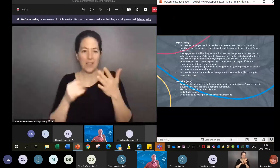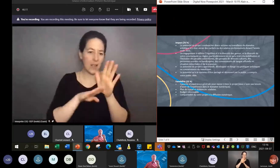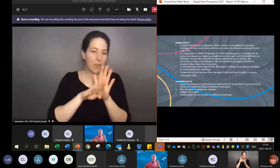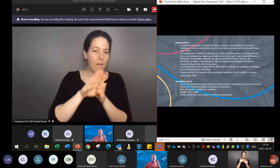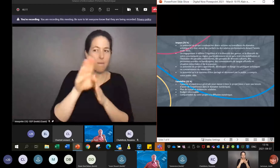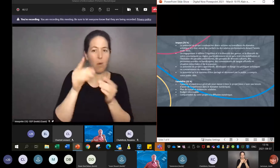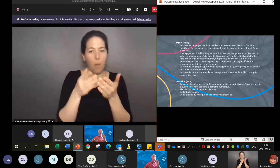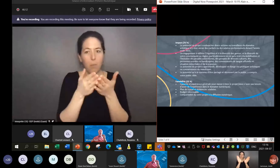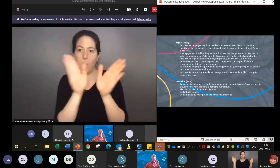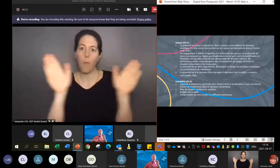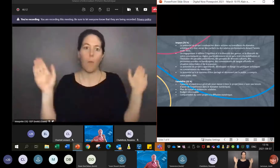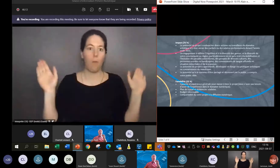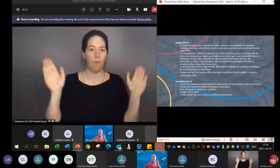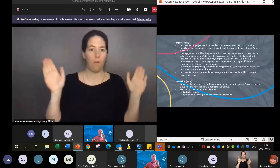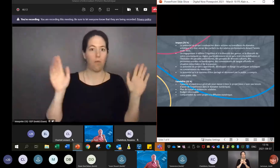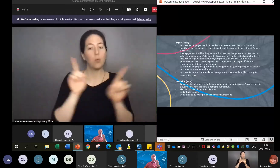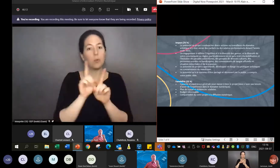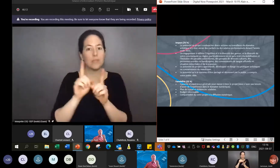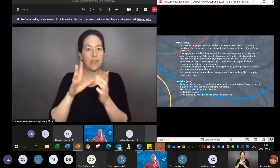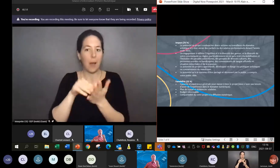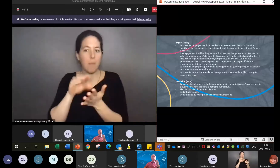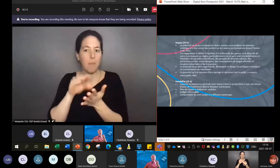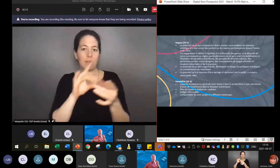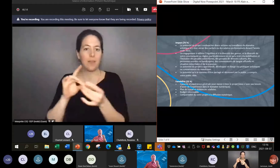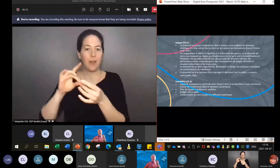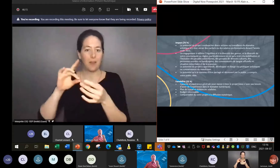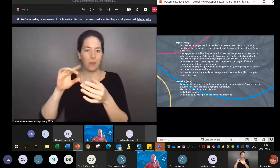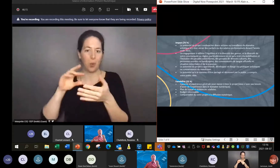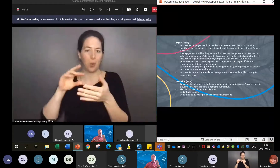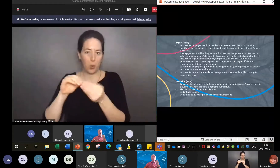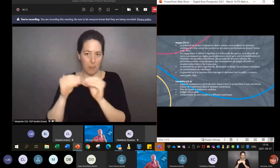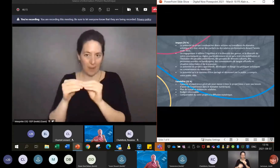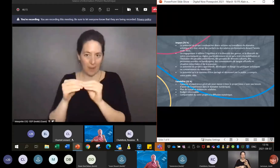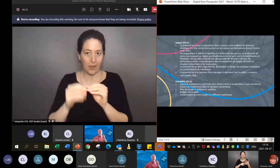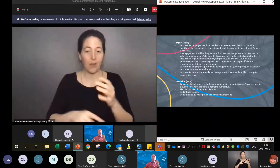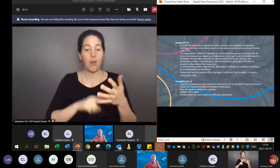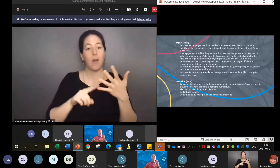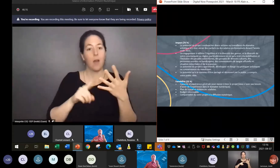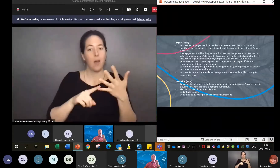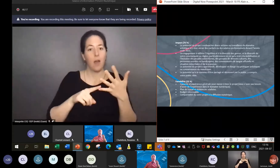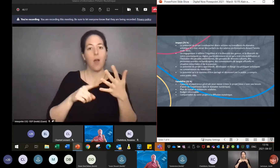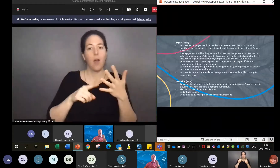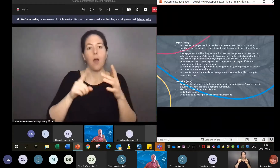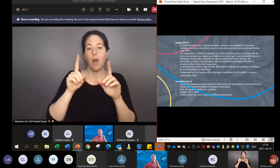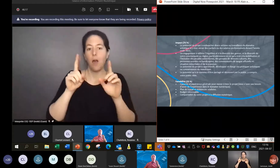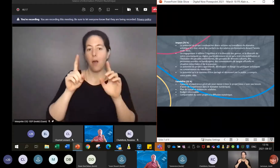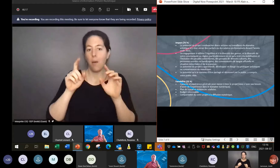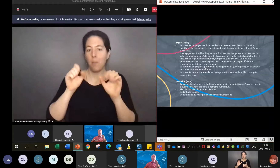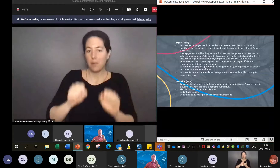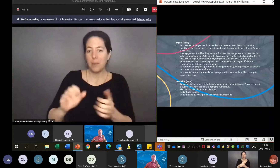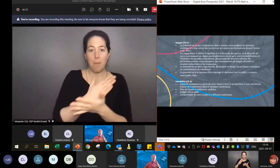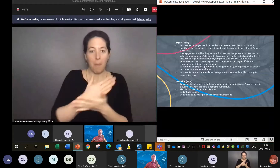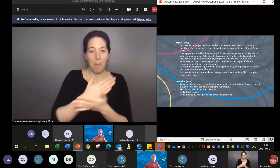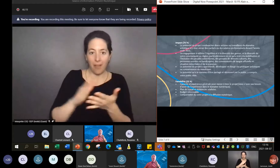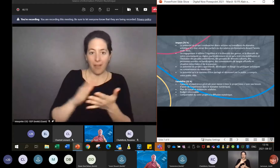quatrièmement, le potentiel qu’a le contenu d’être partagé et découvert par